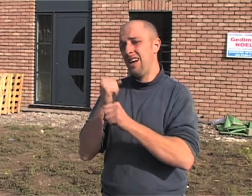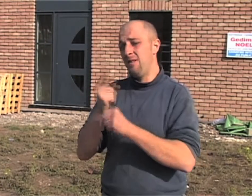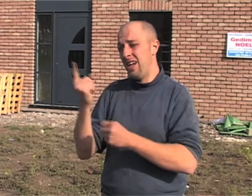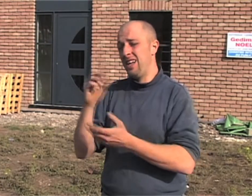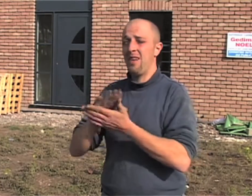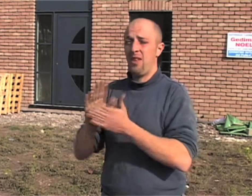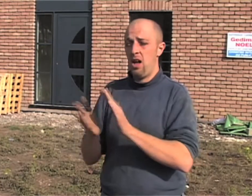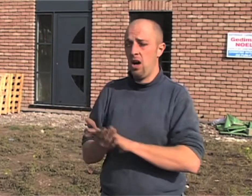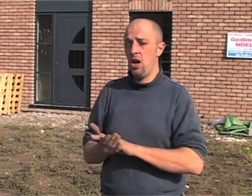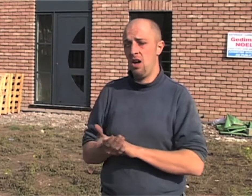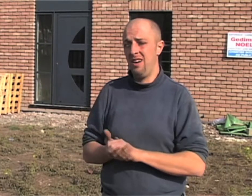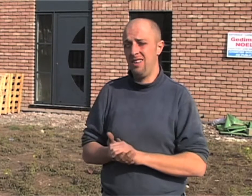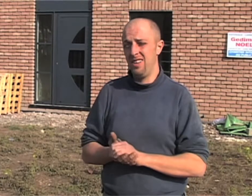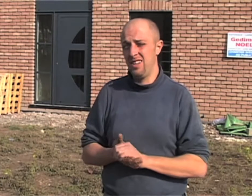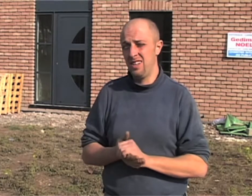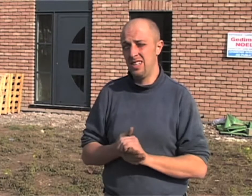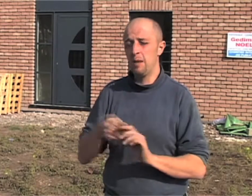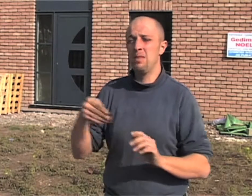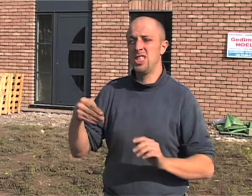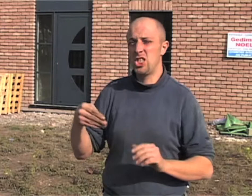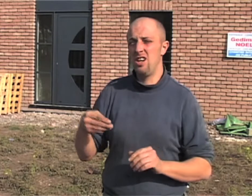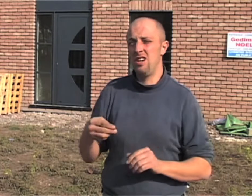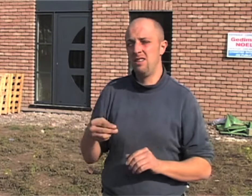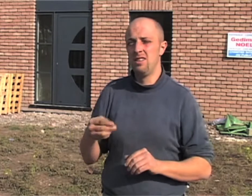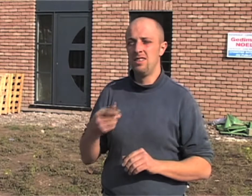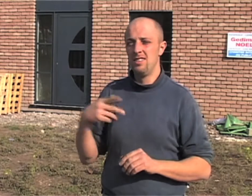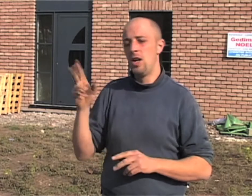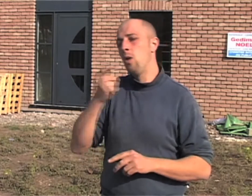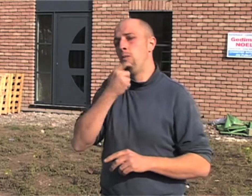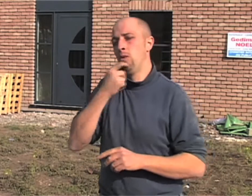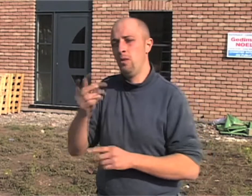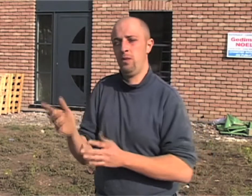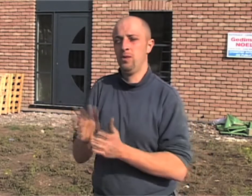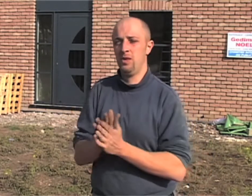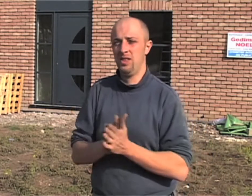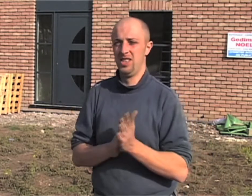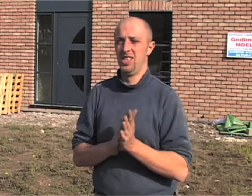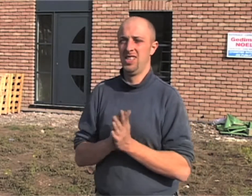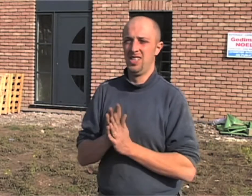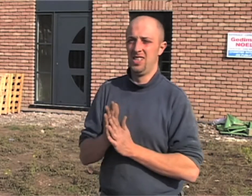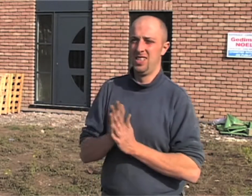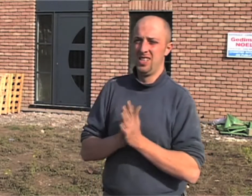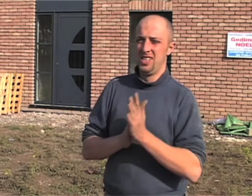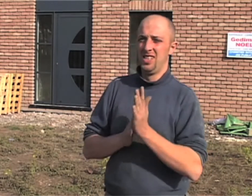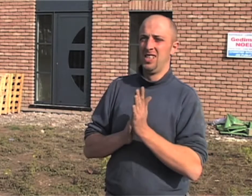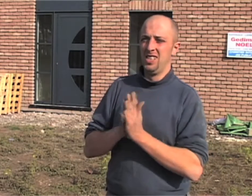Quand je suis arrivé dans l'entreprise, j'ai commencé à travailler régulièrement avec un collègue, Michel. Il est le plus âgé ici.